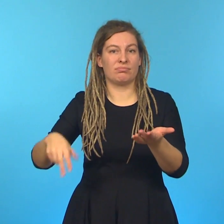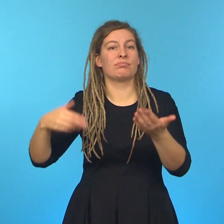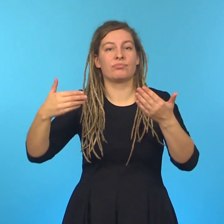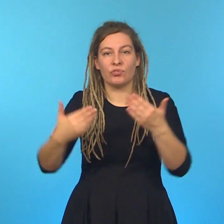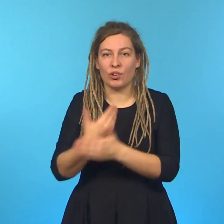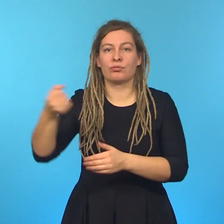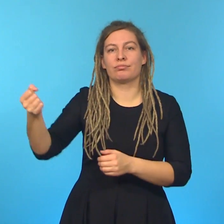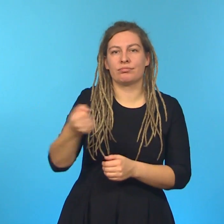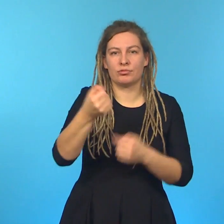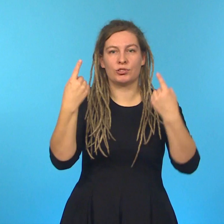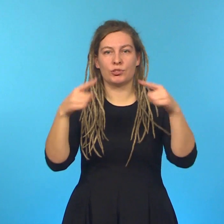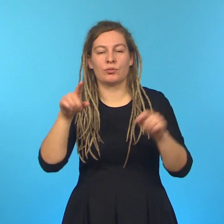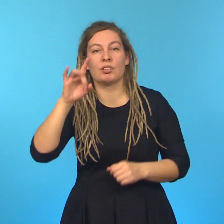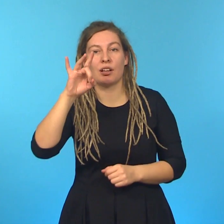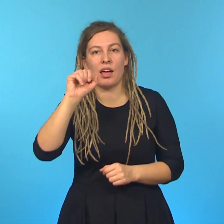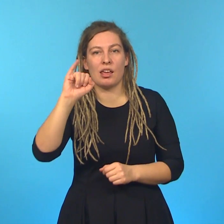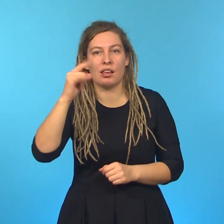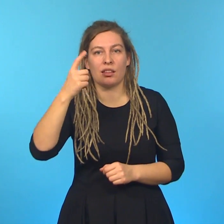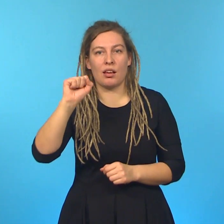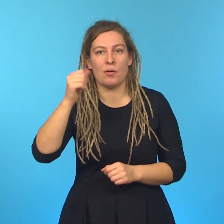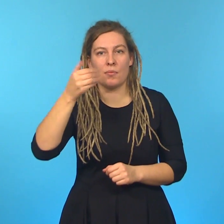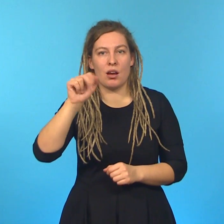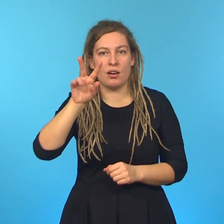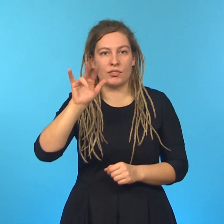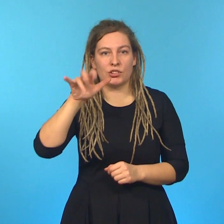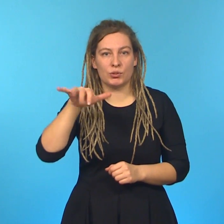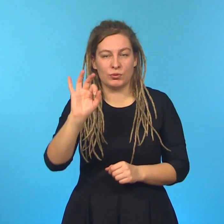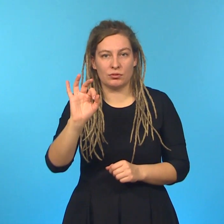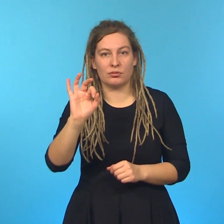o vietoj jo buvo paskirtas A. Gaidamavičius.